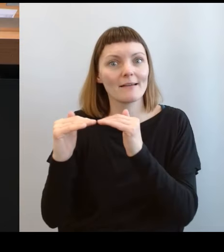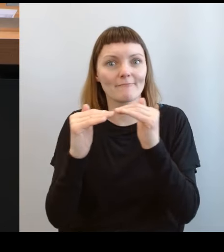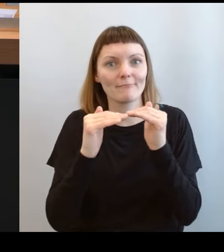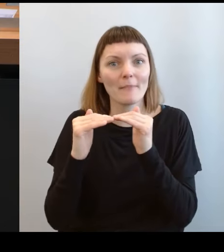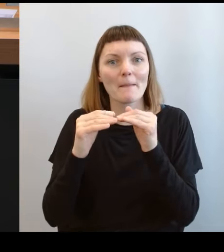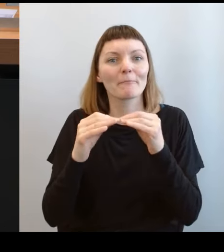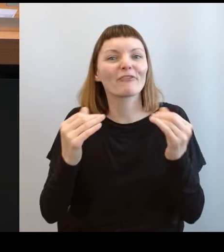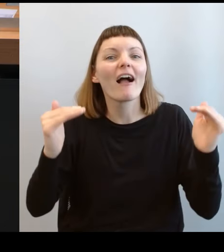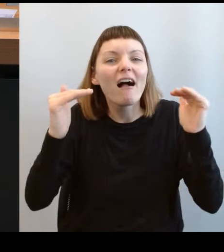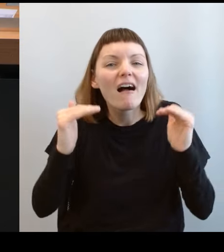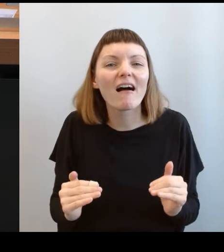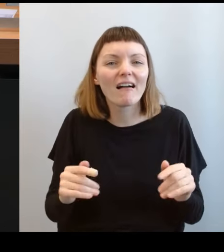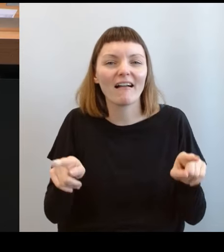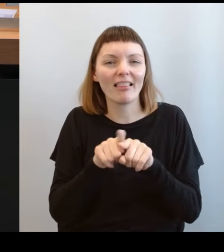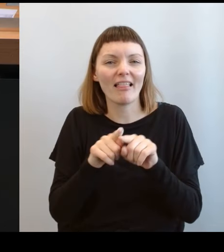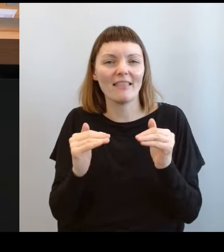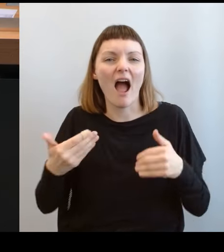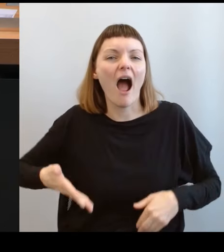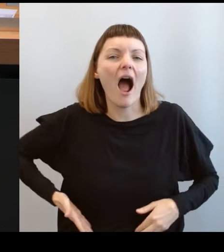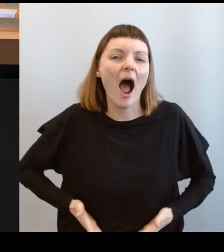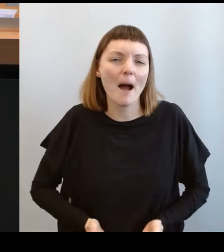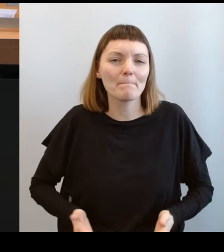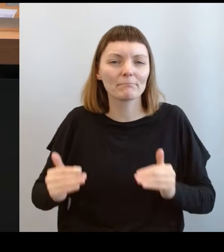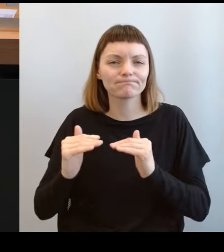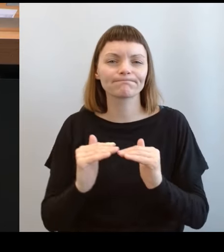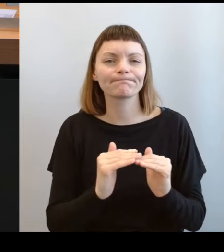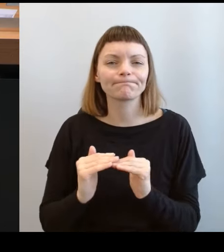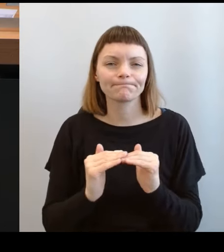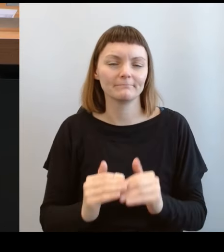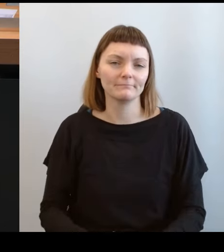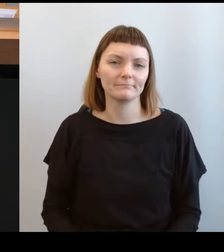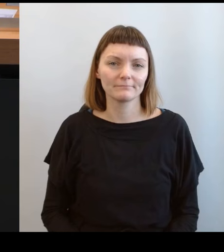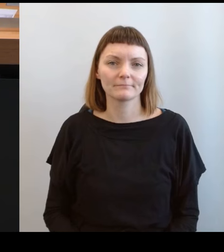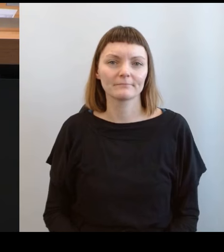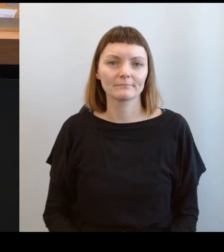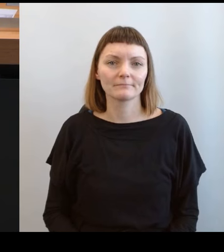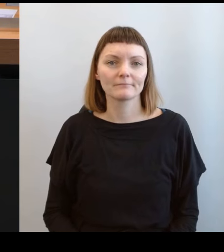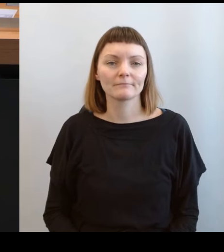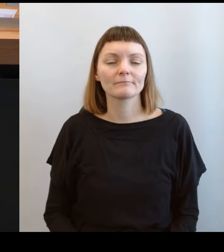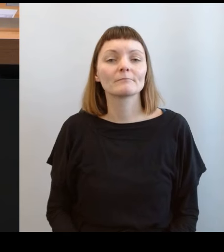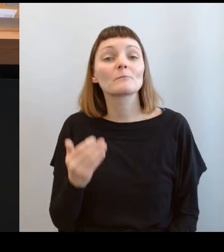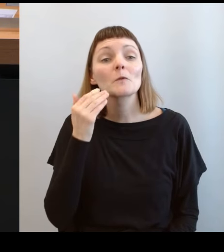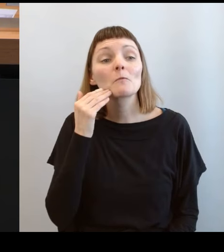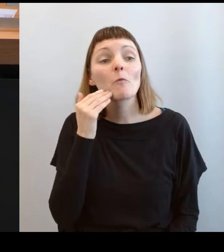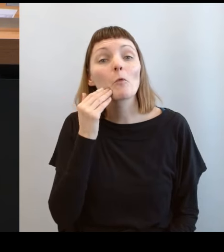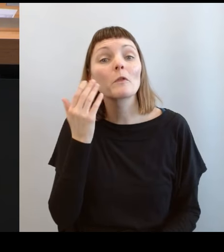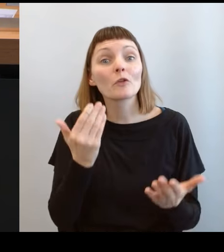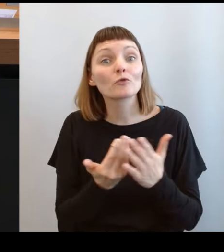Ich sage Ihnen, was Wohnraum schafft und damit die Mieten reguliert. Mehr bauen und